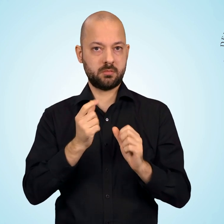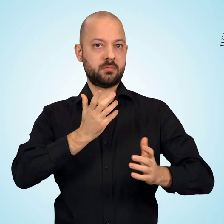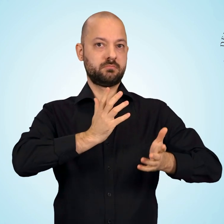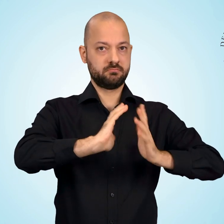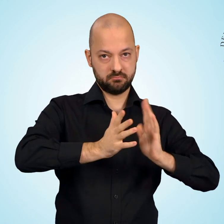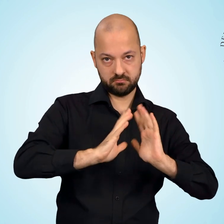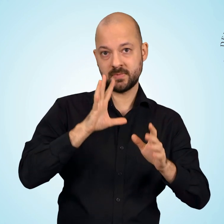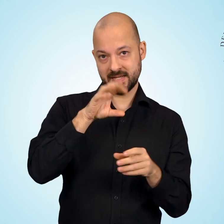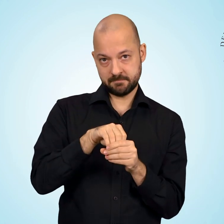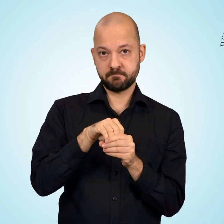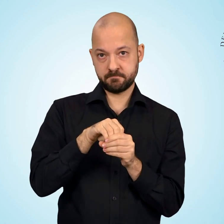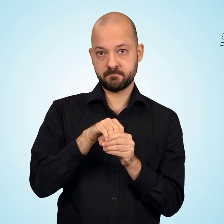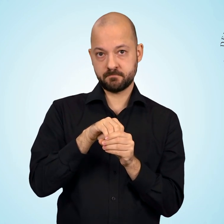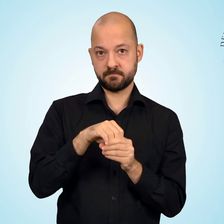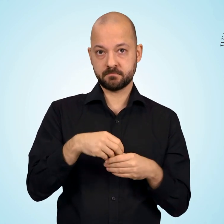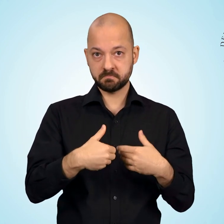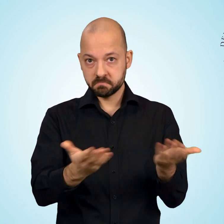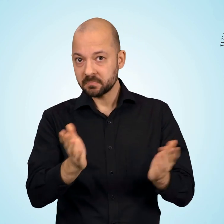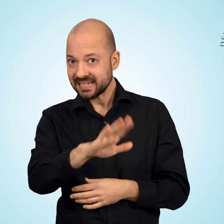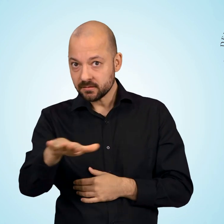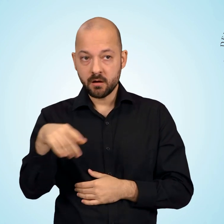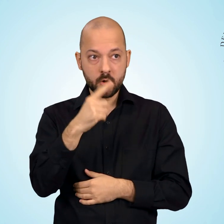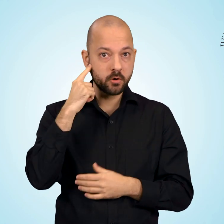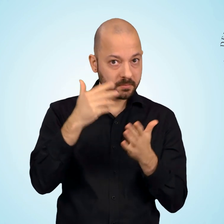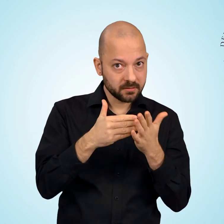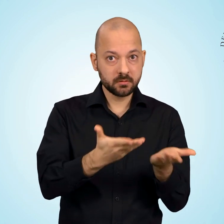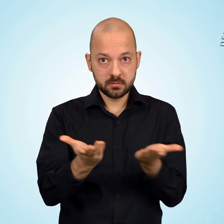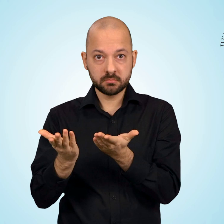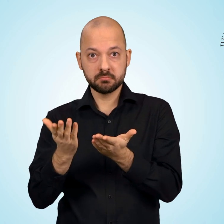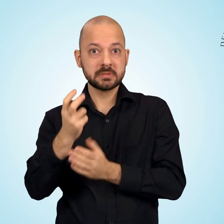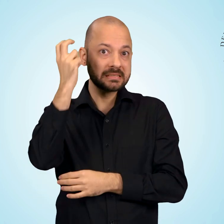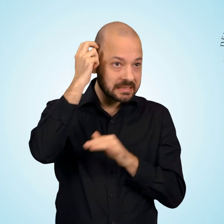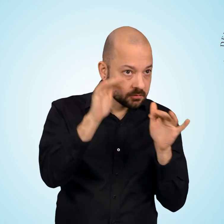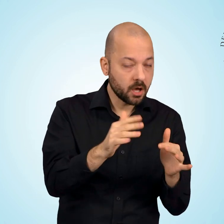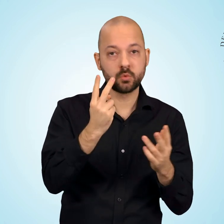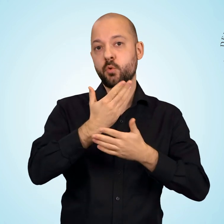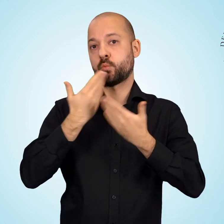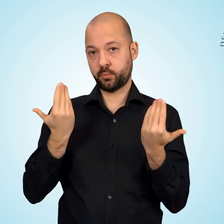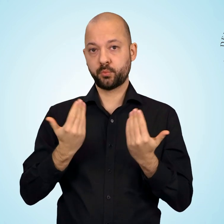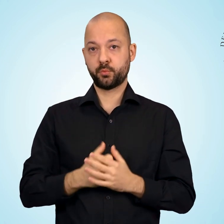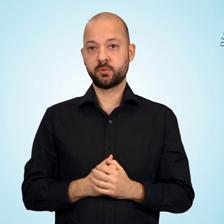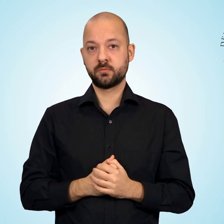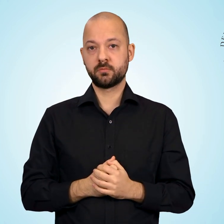mit Gebärdensprache für hörbehinderte Kinder mit und ohne CI“